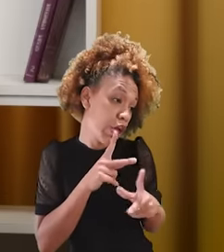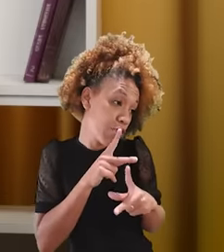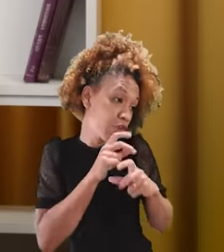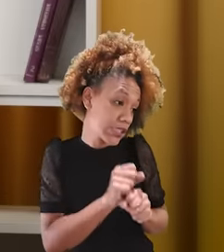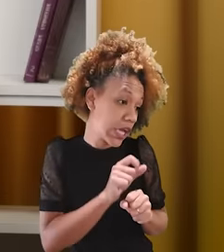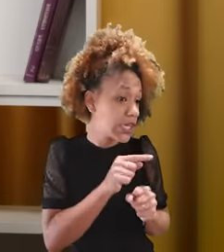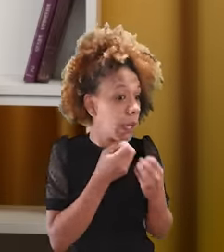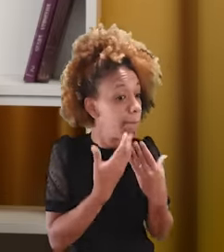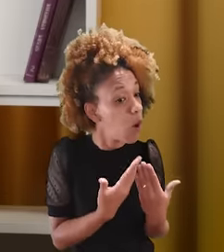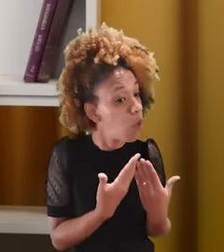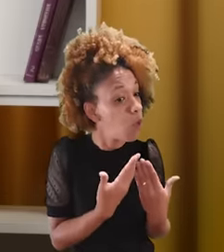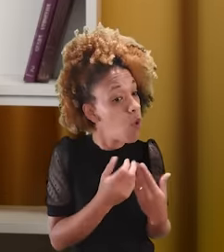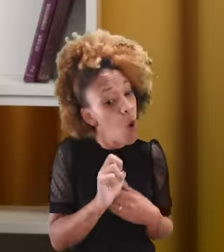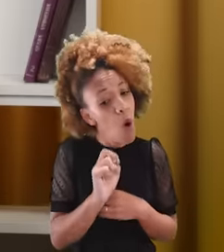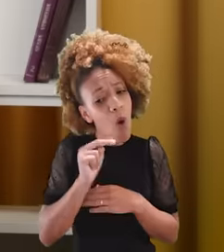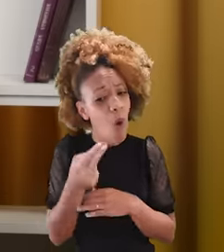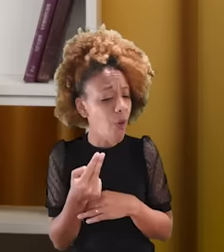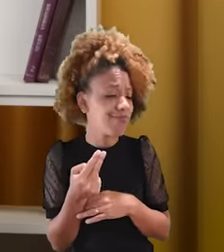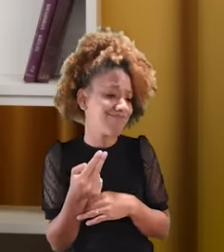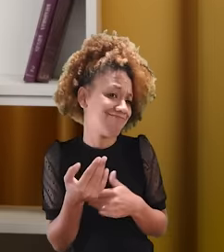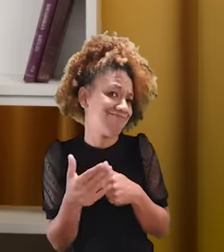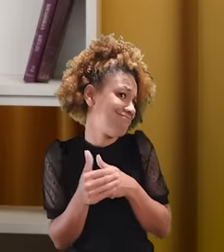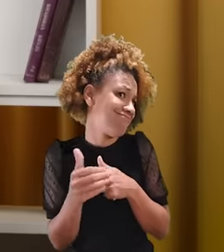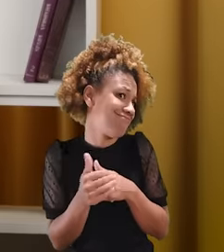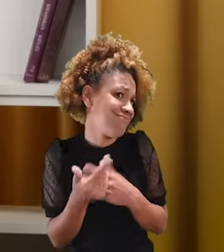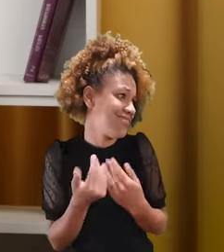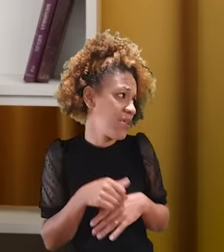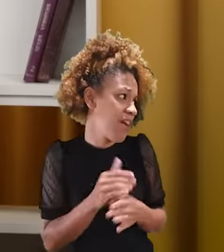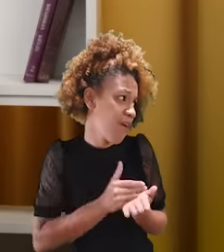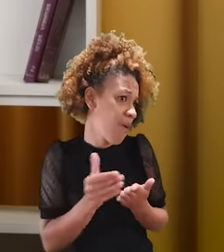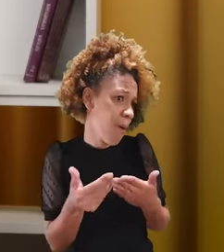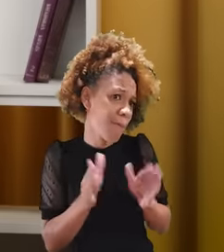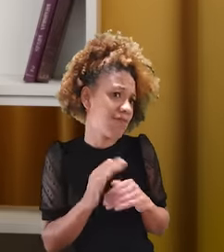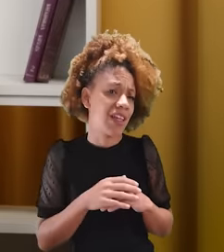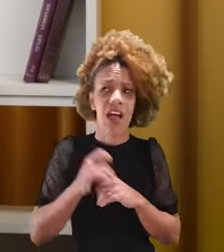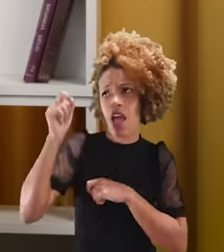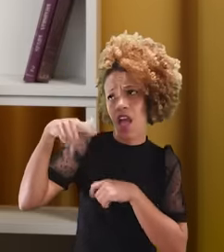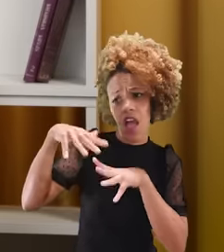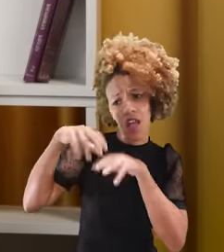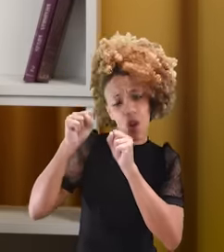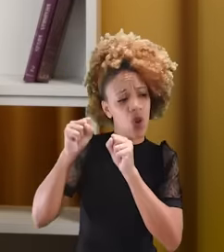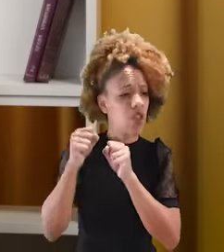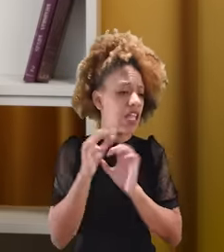que é bom ou você tá ouvindo minha e assim é a estreia vai cair a luz a a cena não tá pronta e